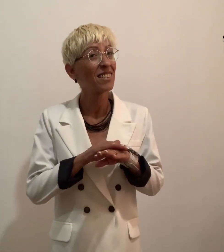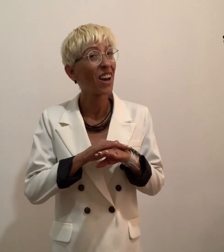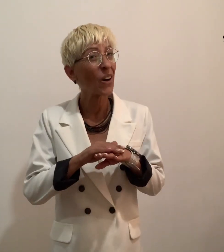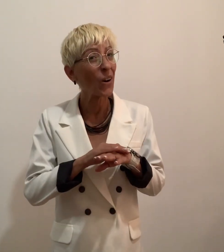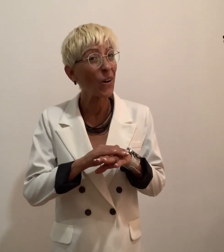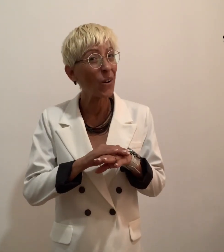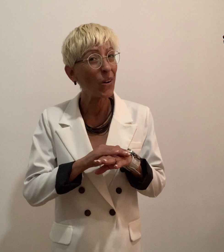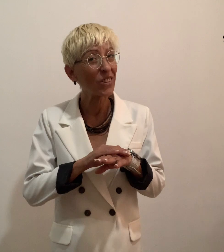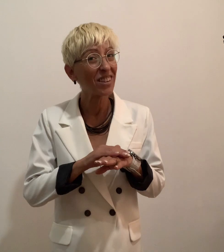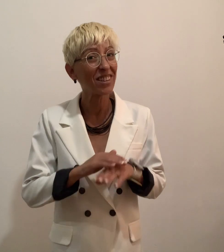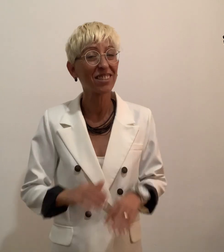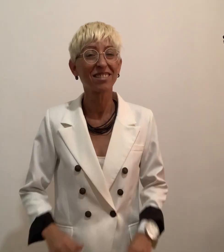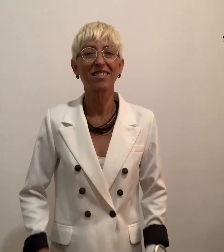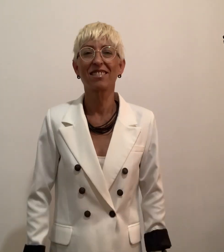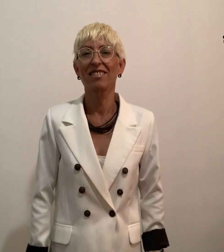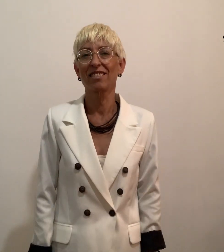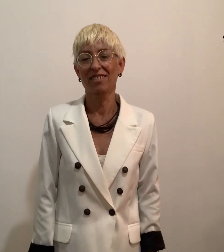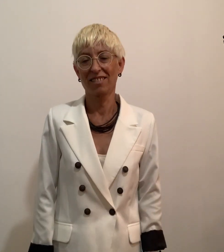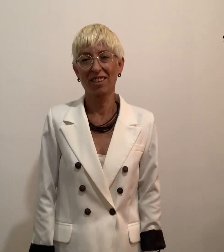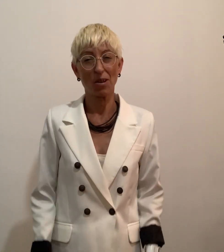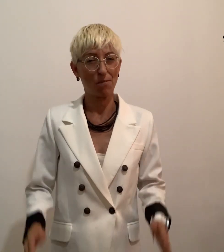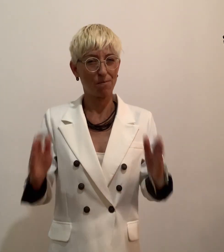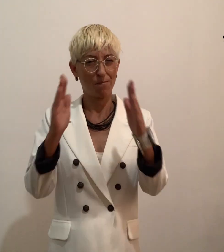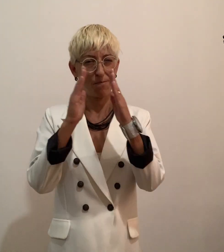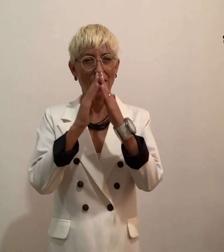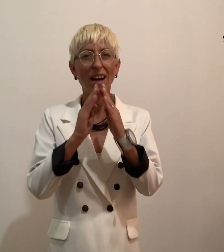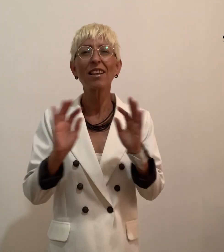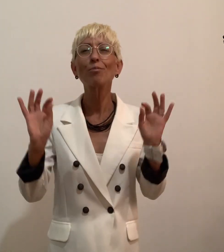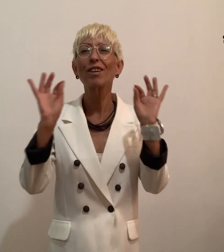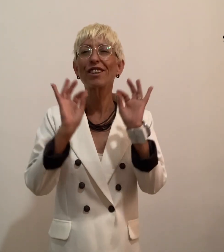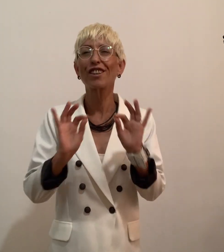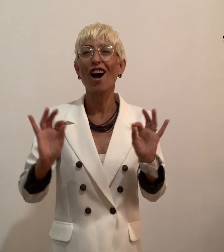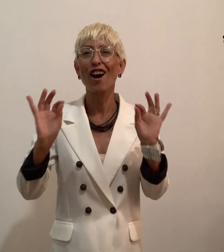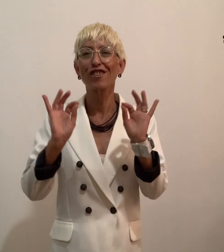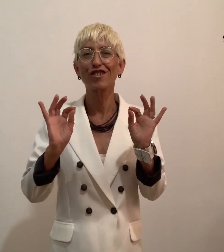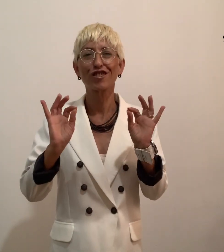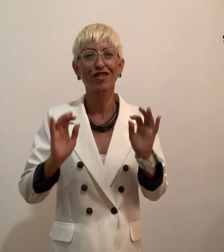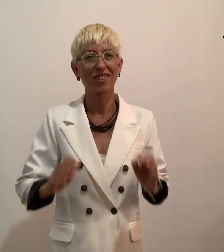סליחות בית המקדש